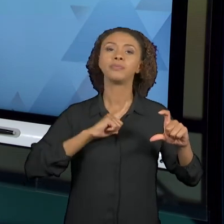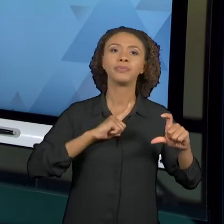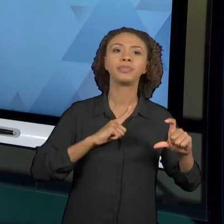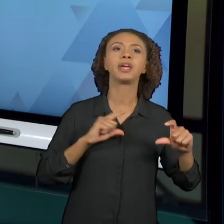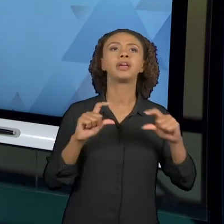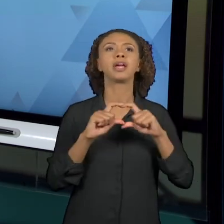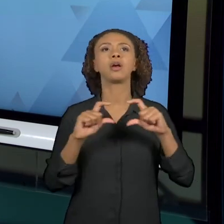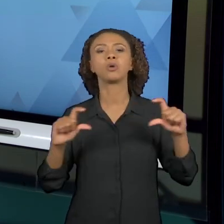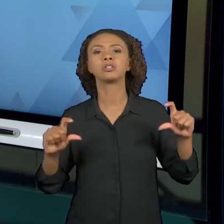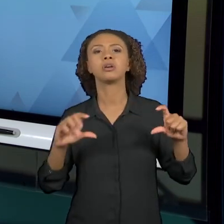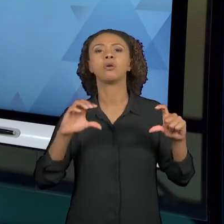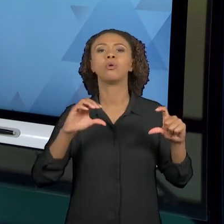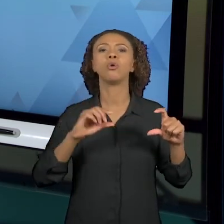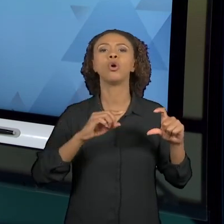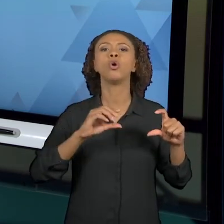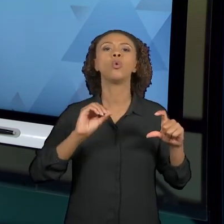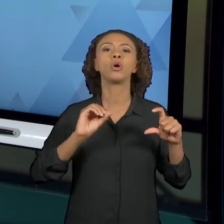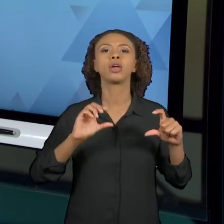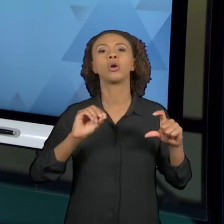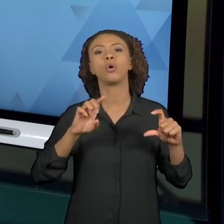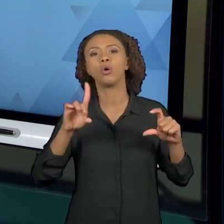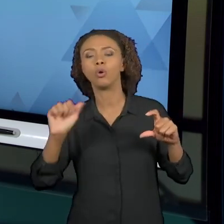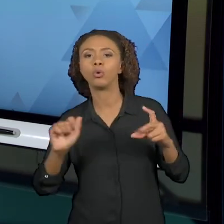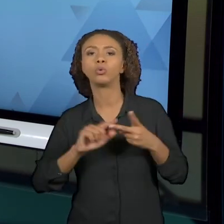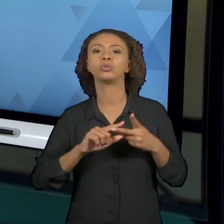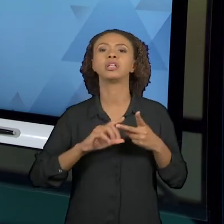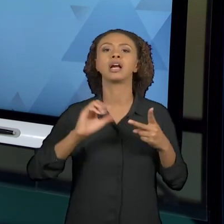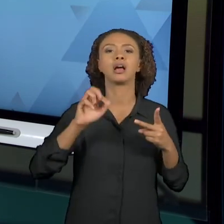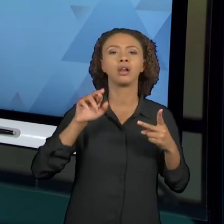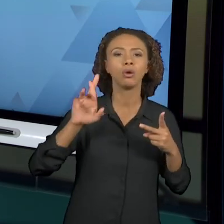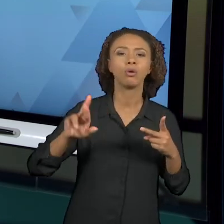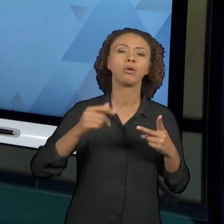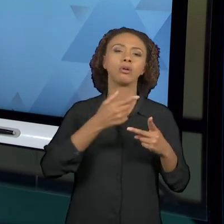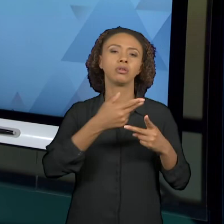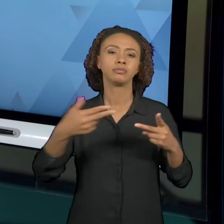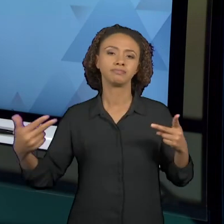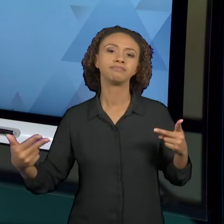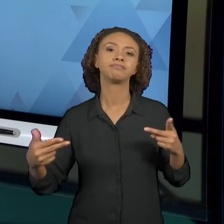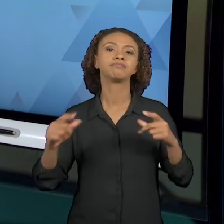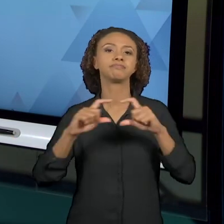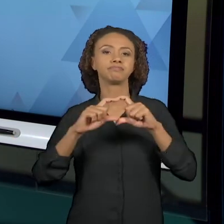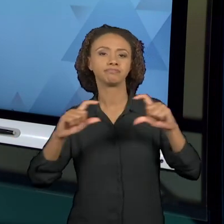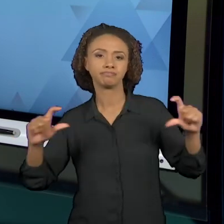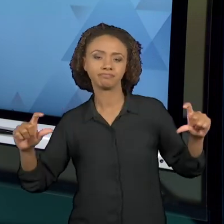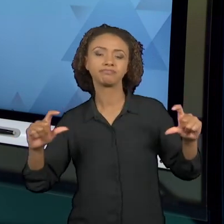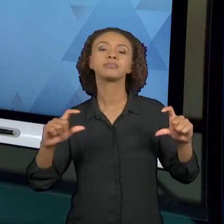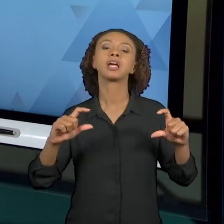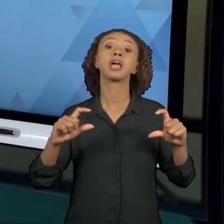ONDA E AÍ A GENTE VAI PRECISAR... TANTO EQUAÇÃO DO CALOR, QUANTO EQUAÇÃO DA ONDA A GENTE